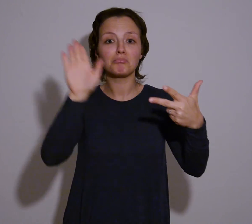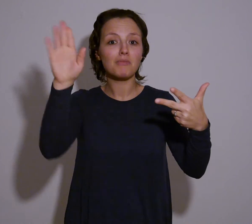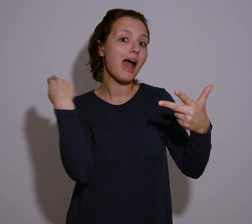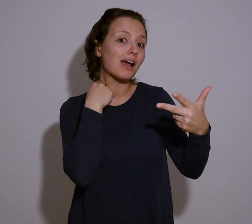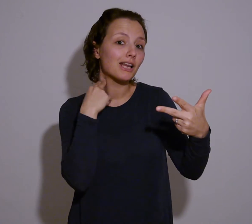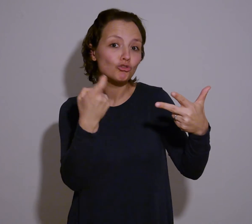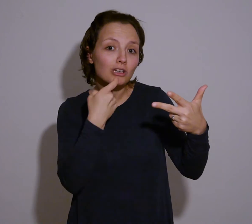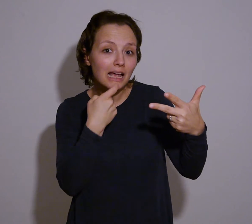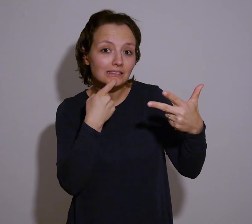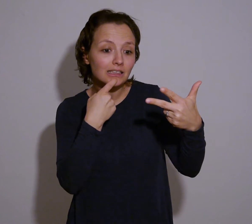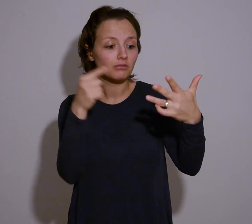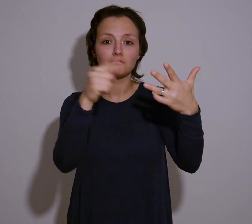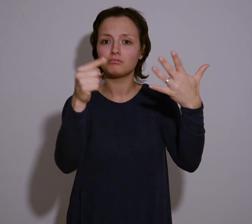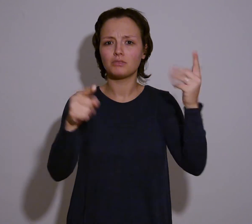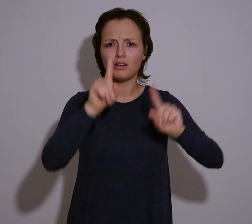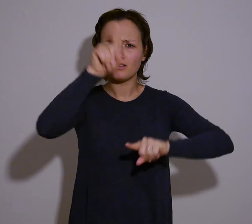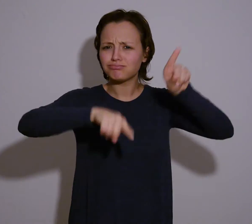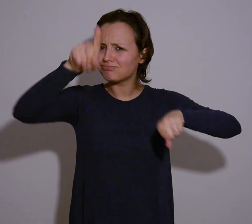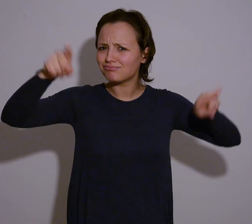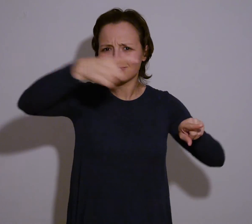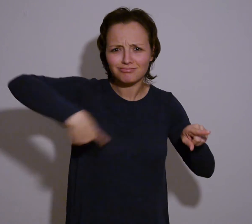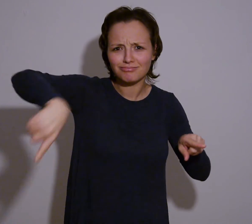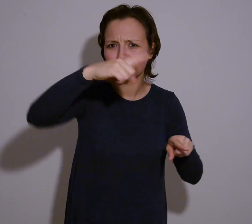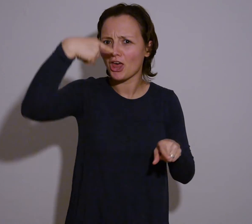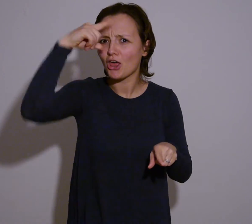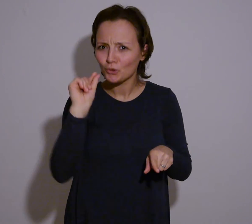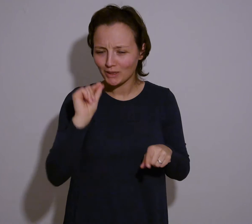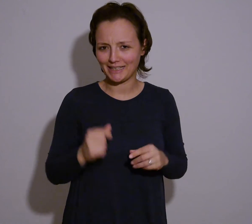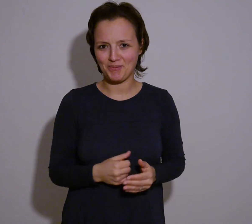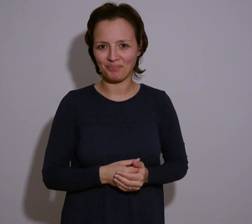angleški jezik, in še lahko naštevamo. Mi smo tudi različni s svojim jezikom.